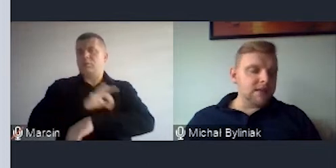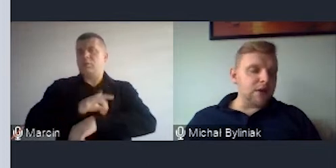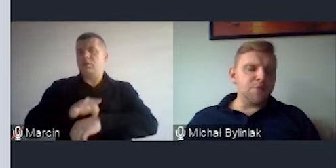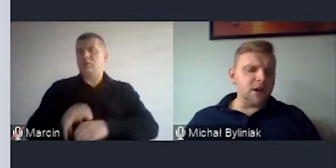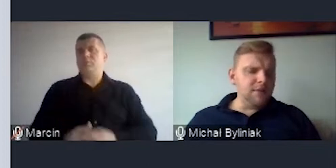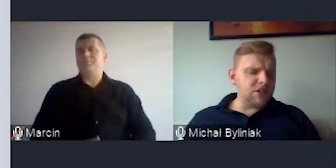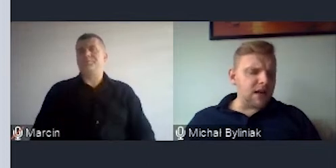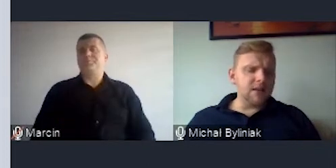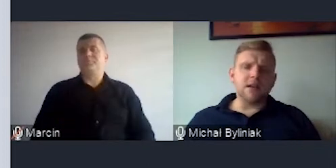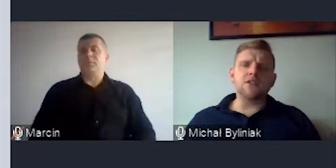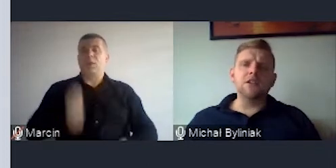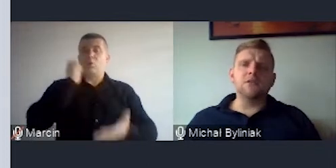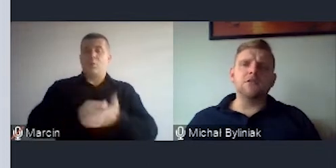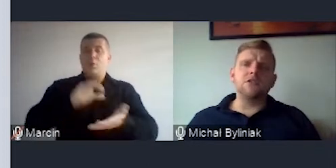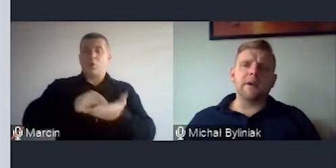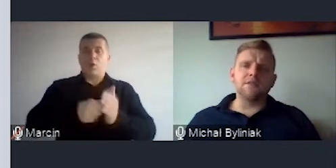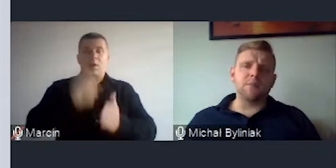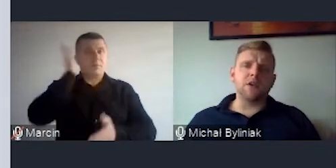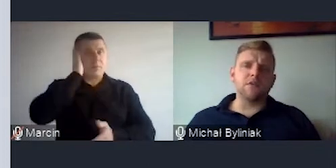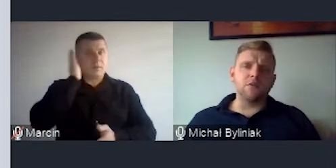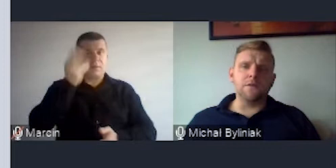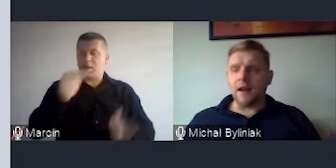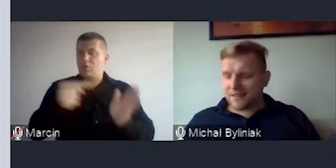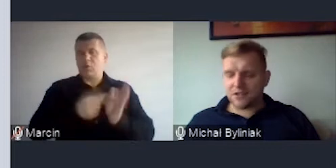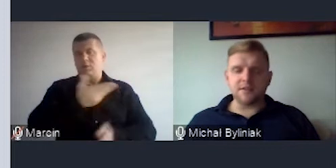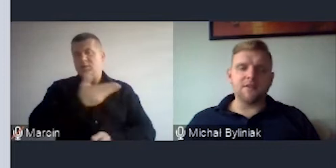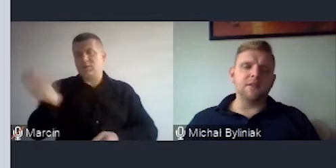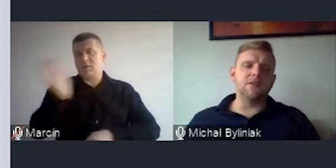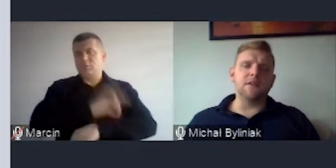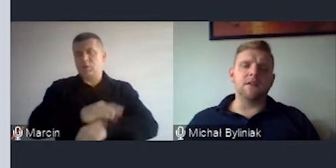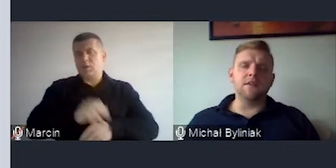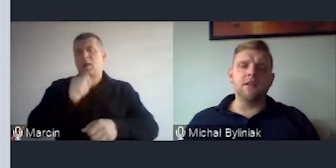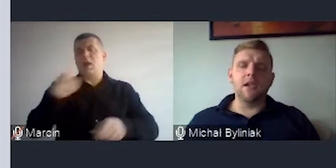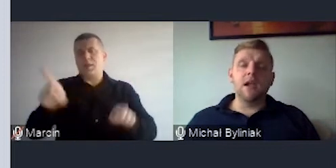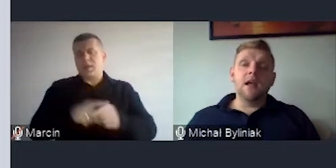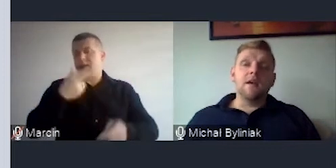Zakup lokali mieszkalnych raczej nie dotyczy Państwa projektów, ale też jest niekwalifikowalny.